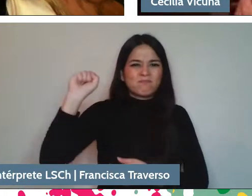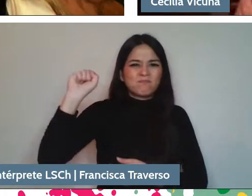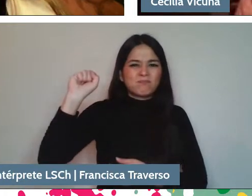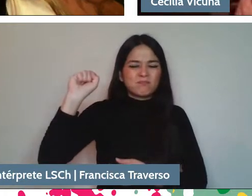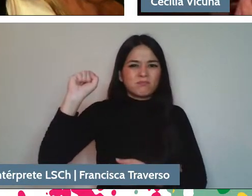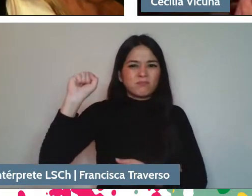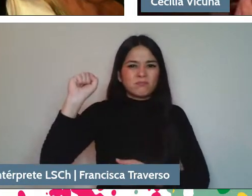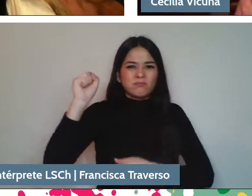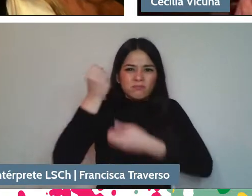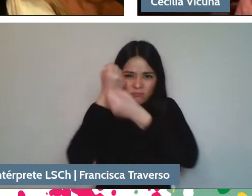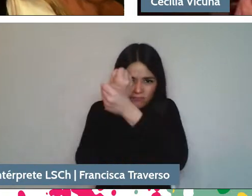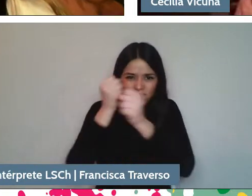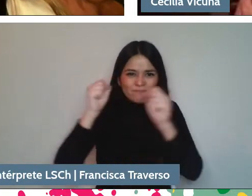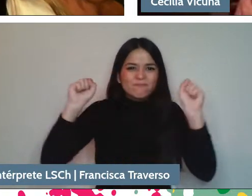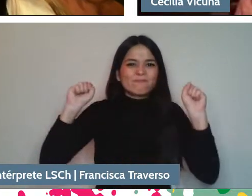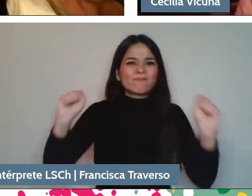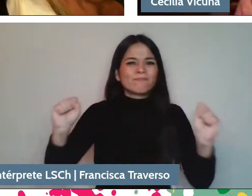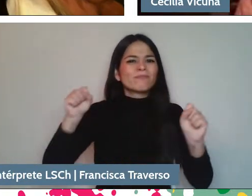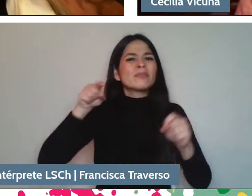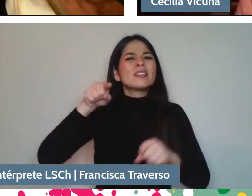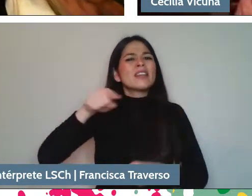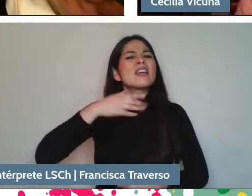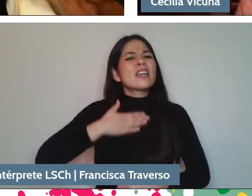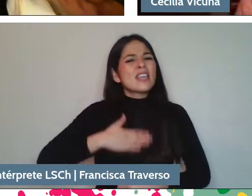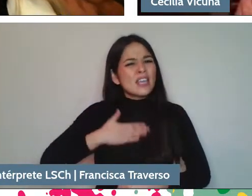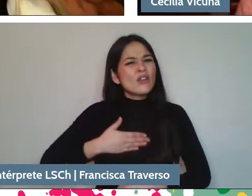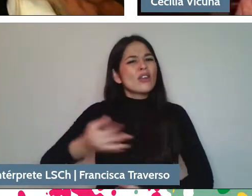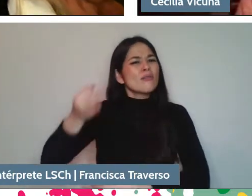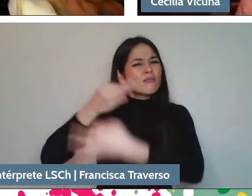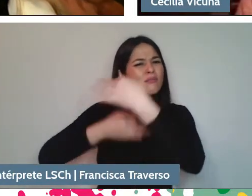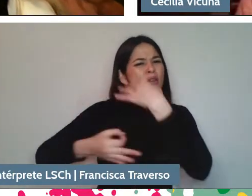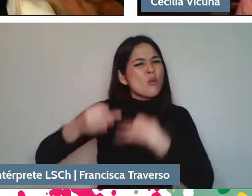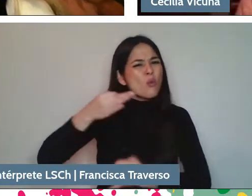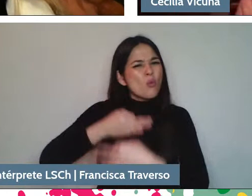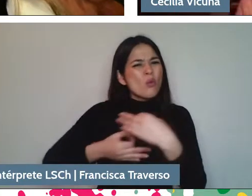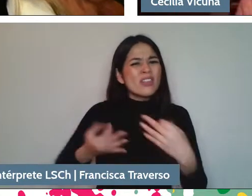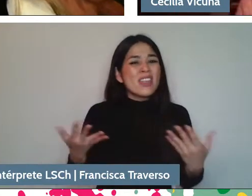Y me gustaría un poco que nos hablaras de cómo era esa Cecilia Vicuña,